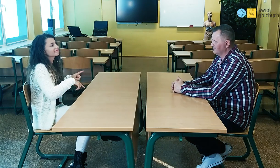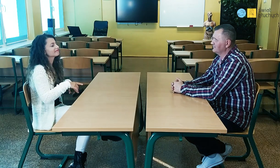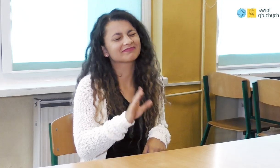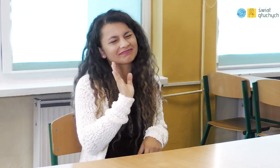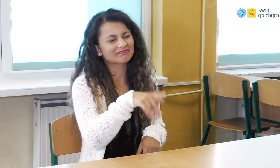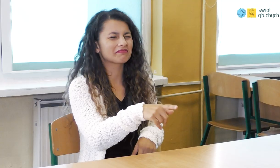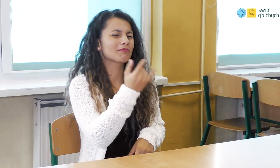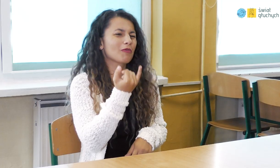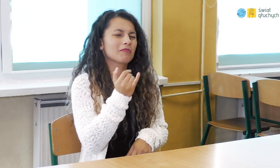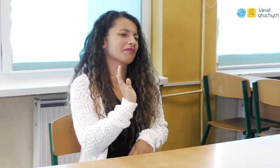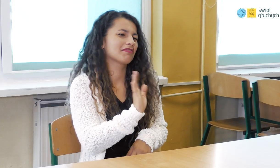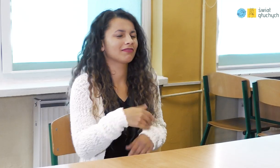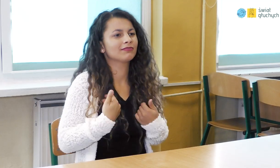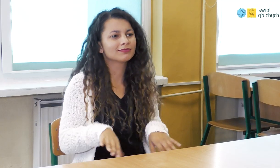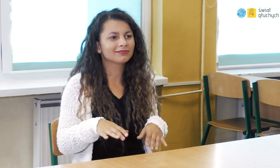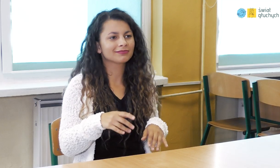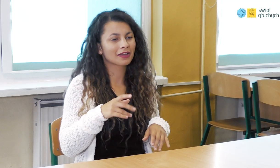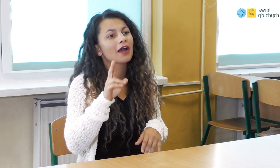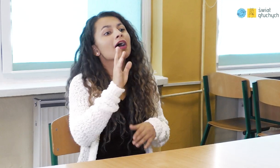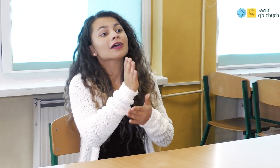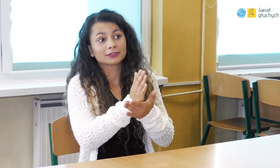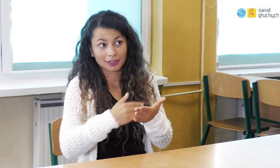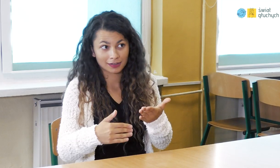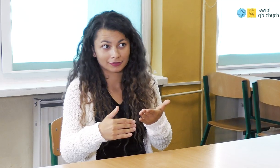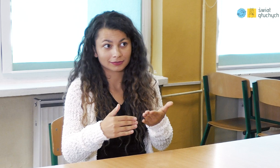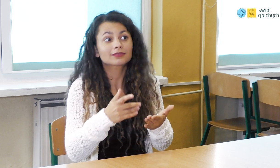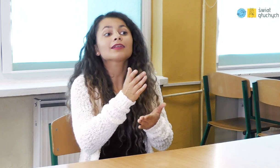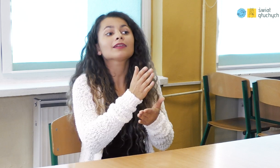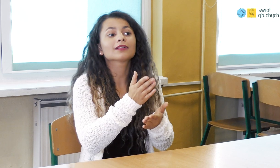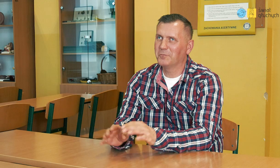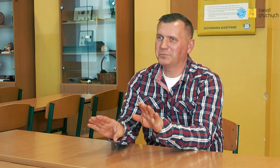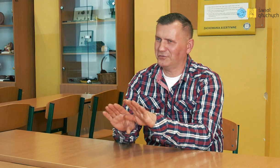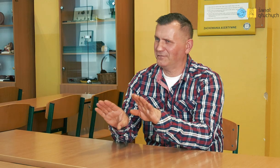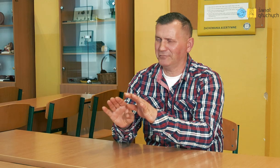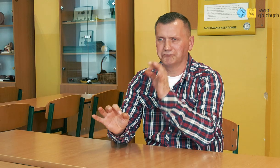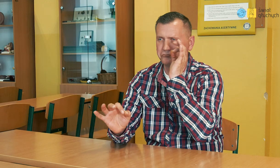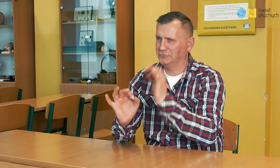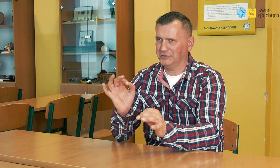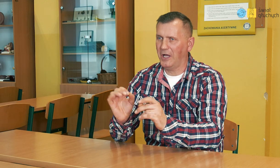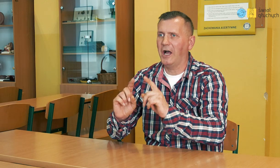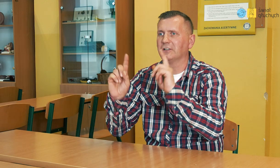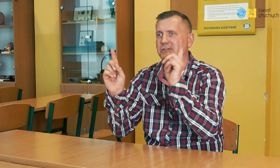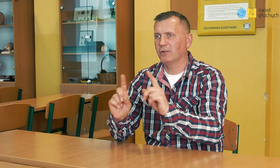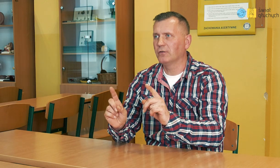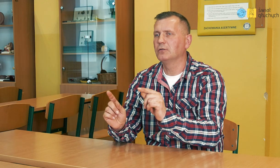U mnie to zależy. Mówili, że to jest dla dzieci, nie chcieli się przebierać. W podstawówce wszyscy byli przebrani.